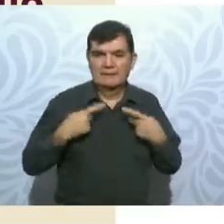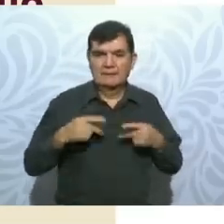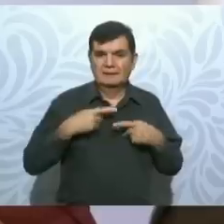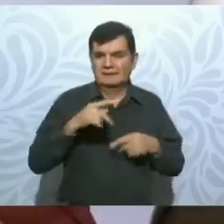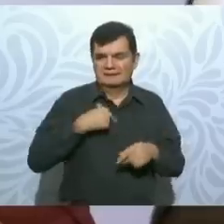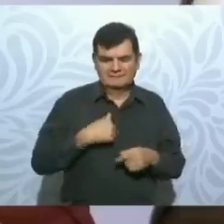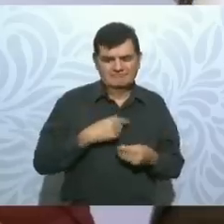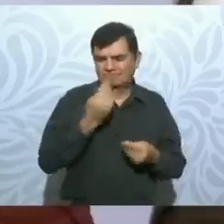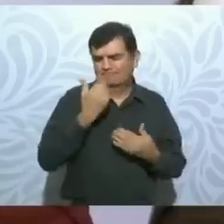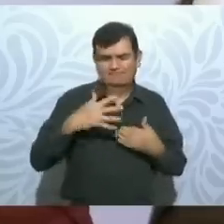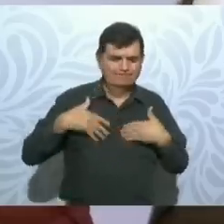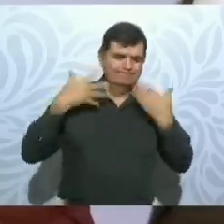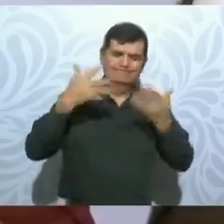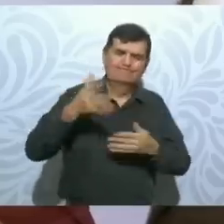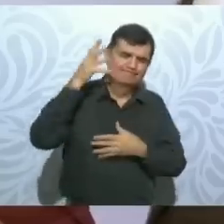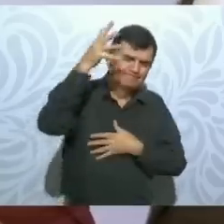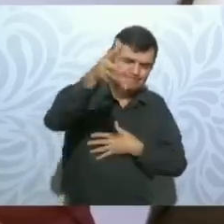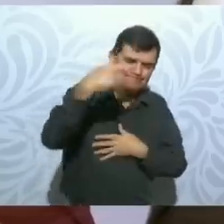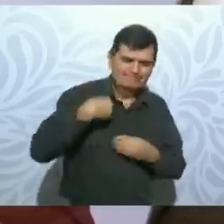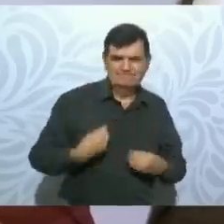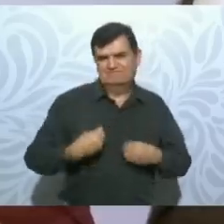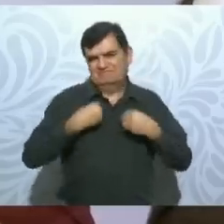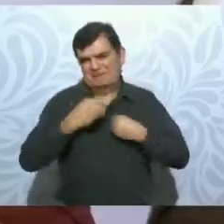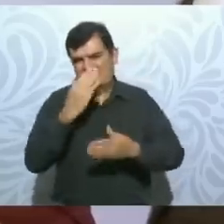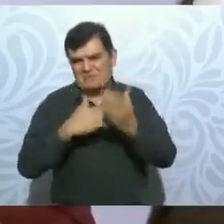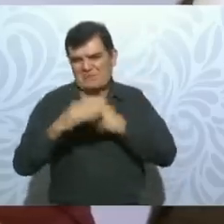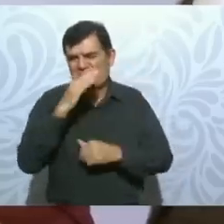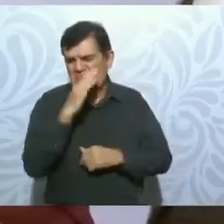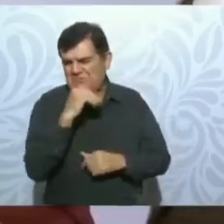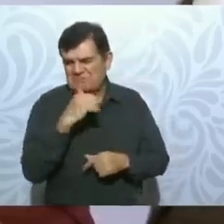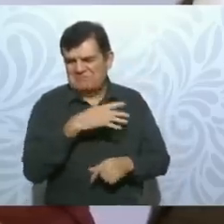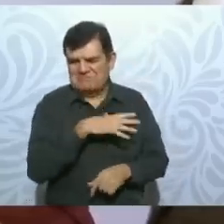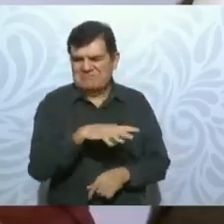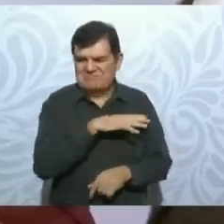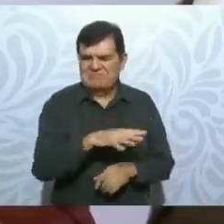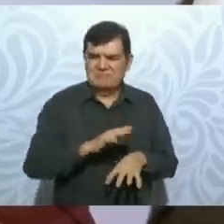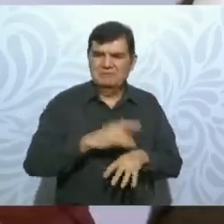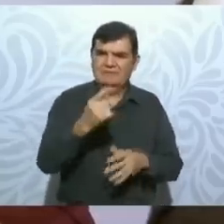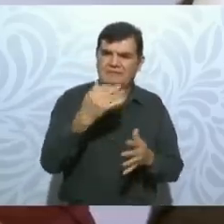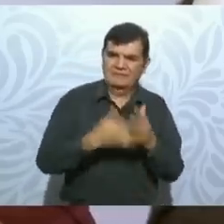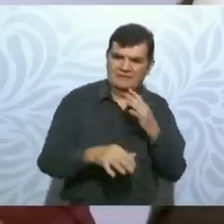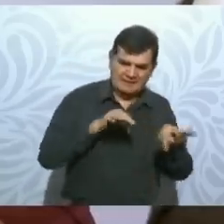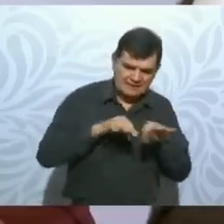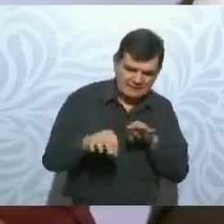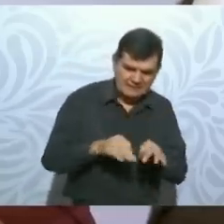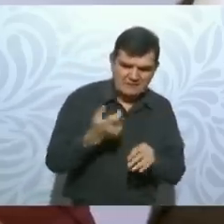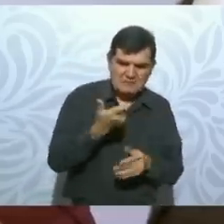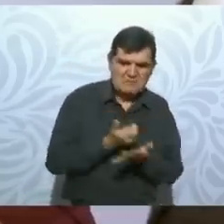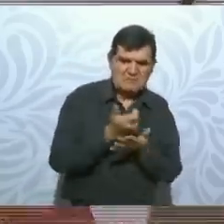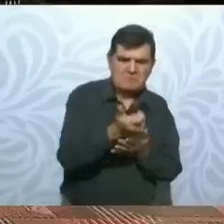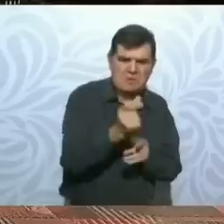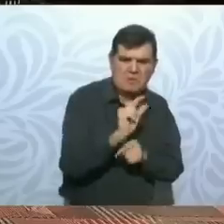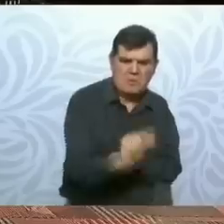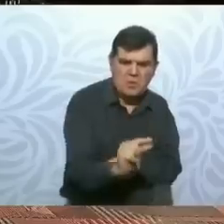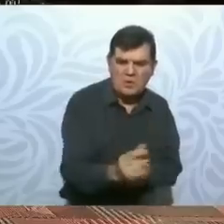mejores oportun de vida y desarrollo prevalecía el desempleo y los bajos salarios nuestros jóvenes no